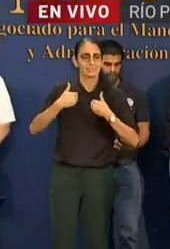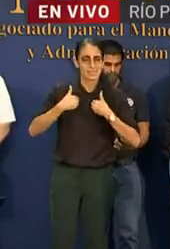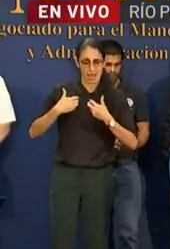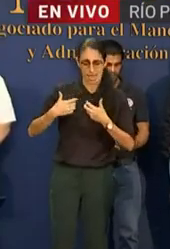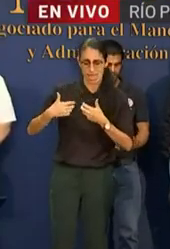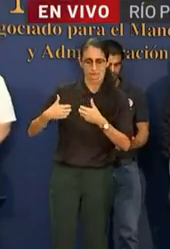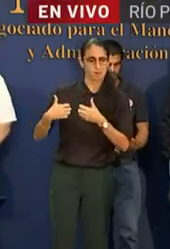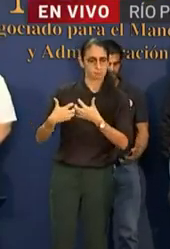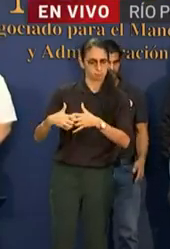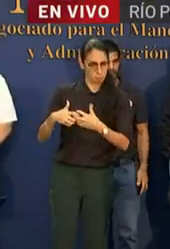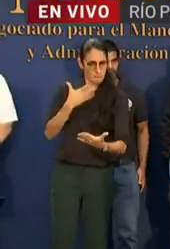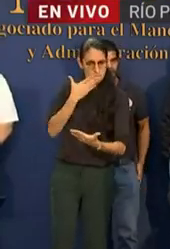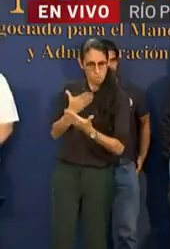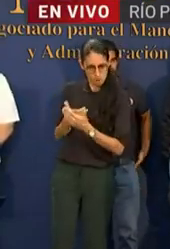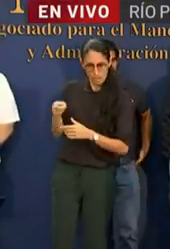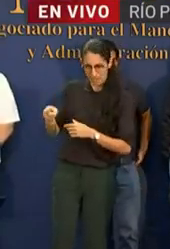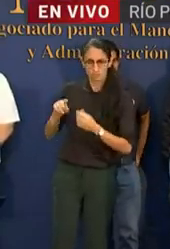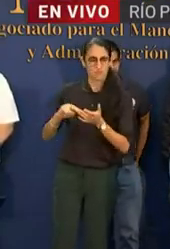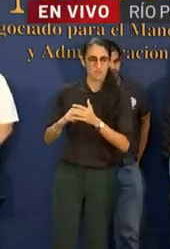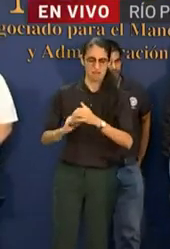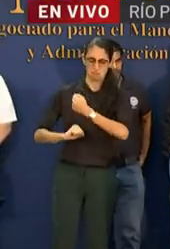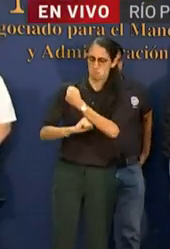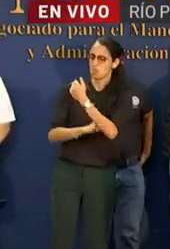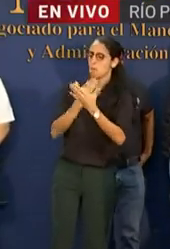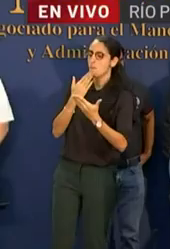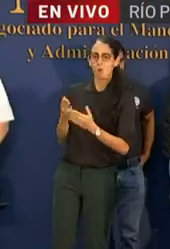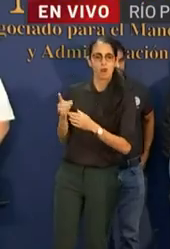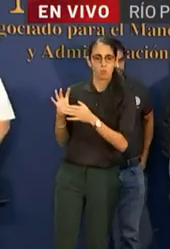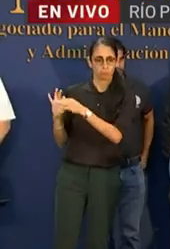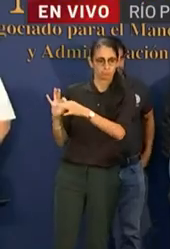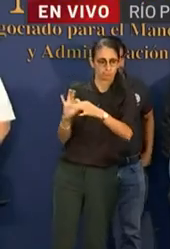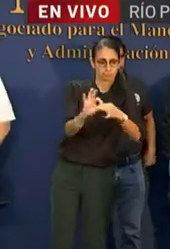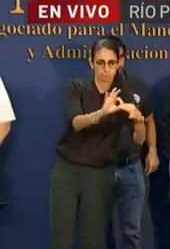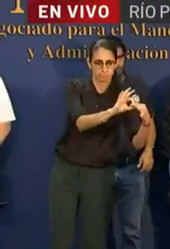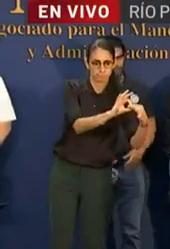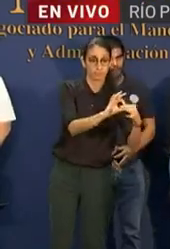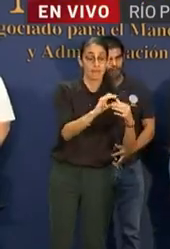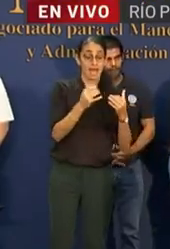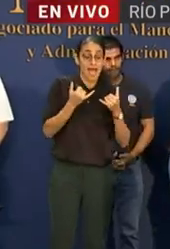PLANTAS CUENTAN